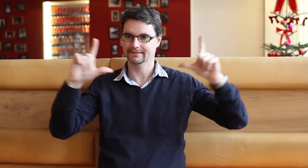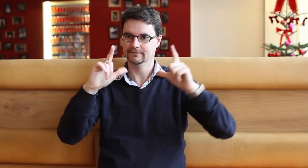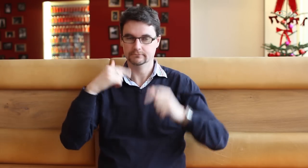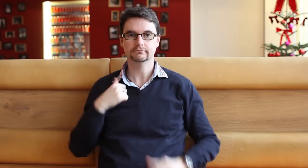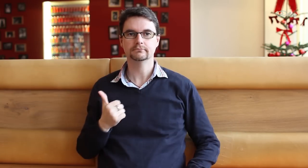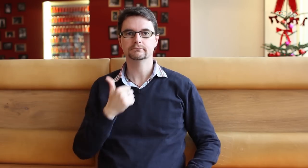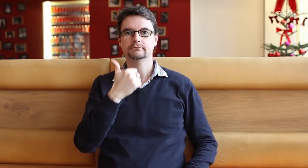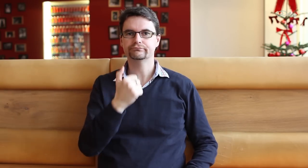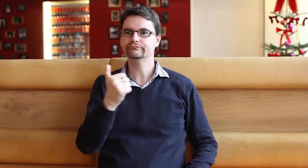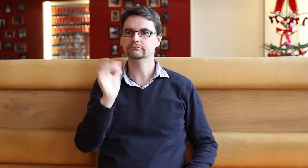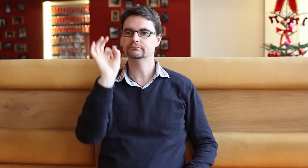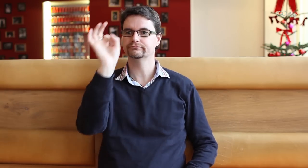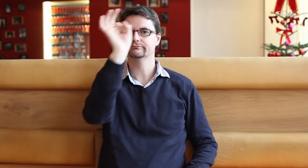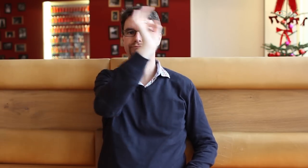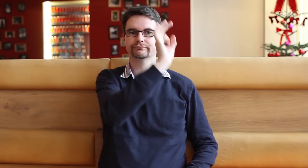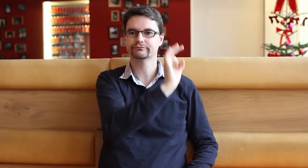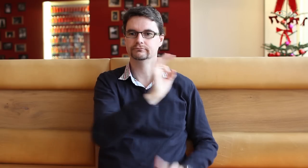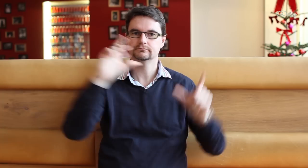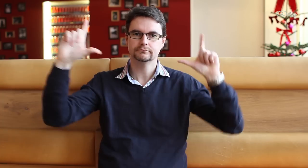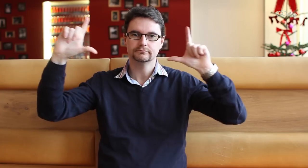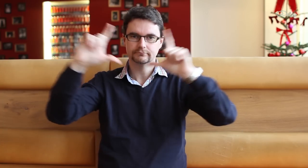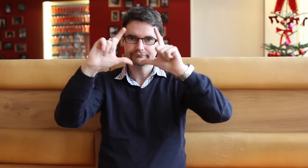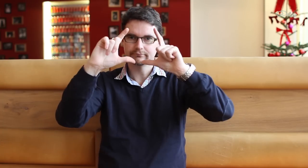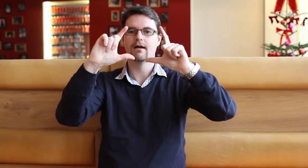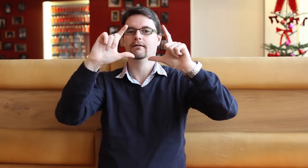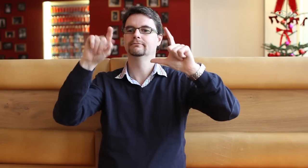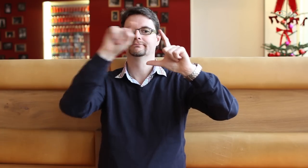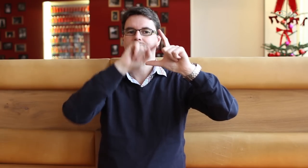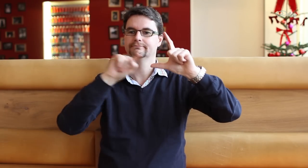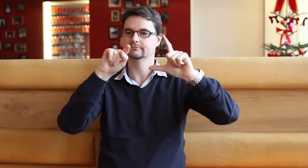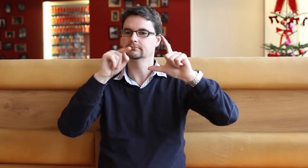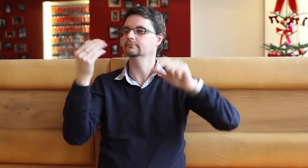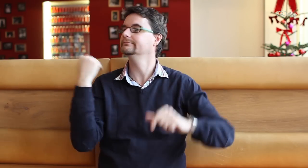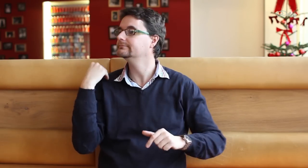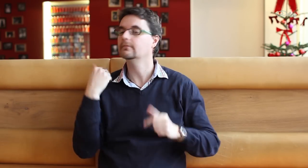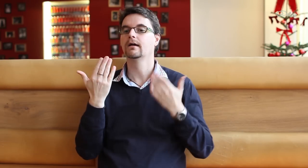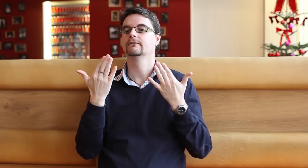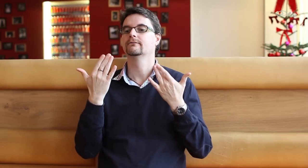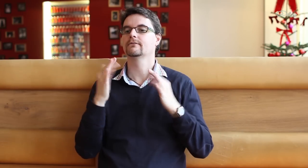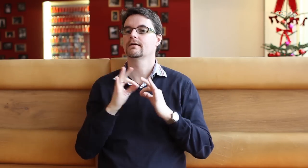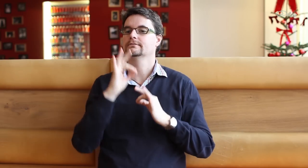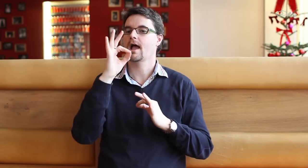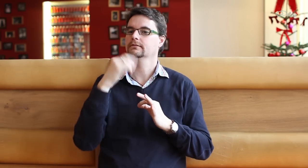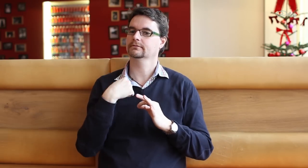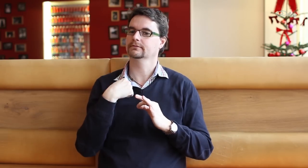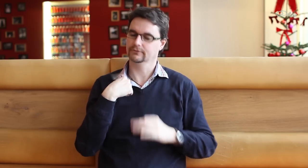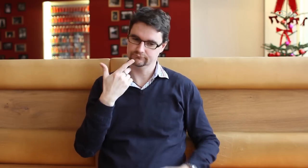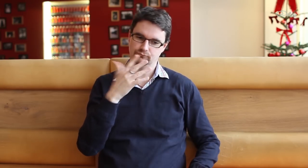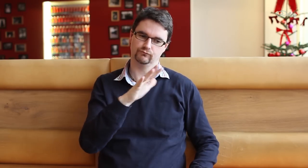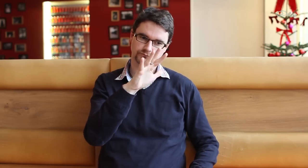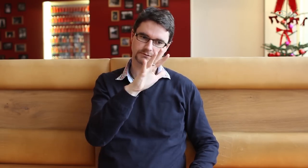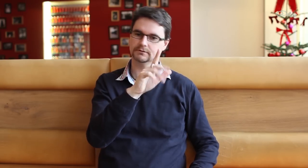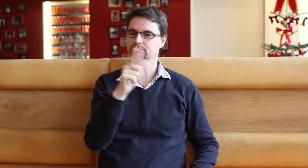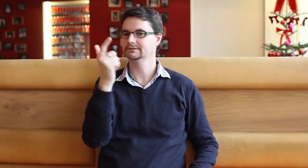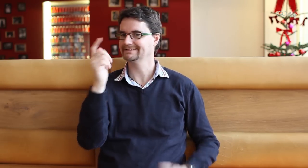Man misst dann wie viel ich sehen kann, also wie groß das Gesichtsfeld ist. Mir wurde gesagt, wie viel Grad es sind: So fünfzehn bis zwanzig Prozent.